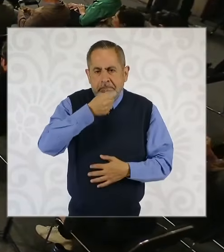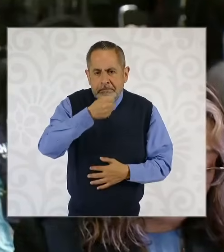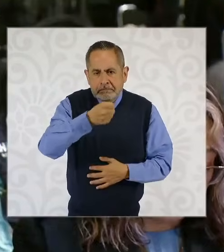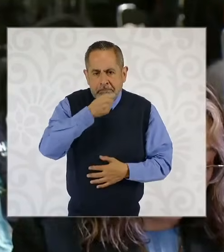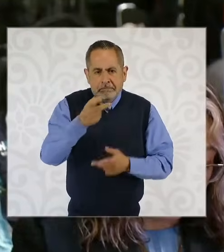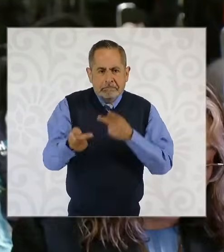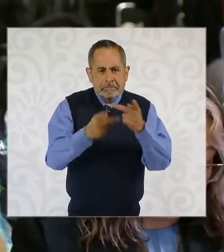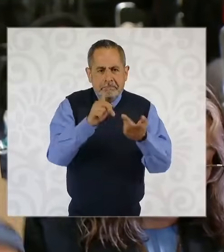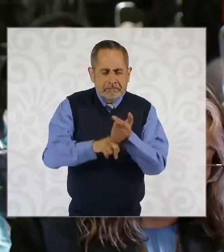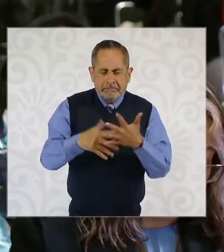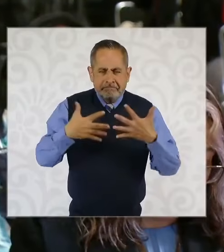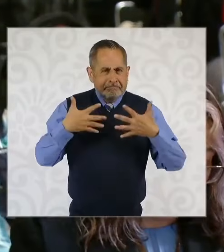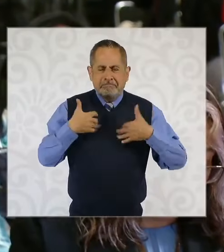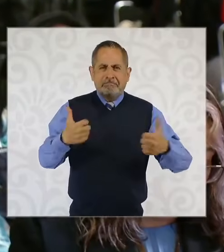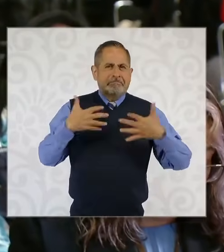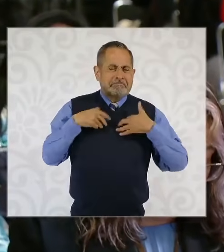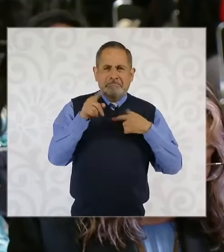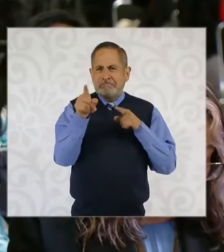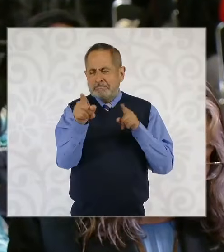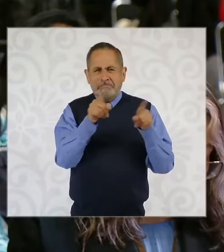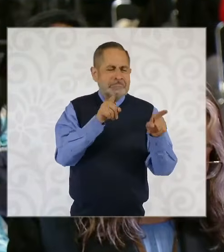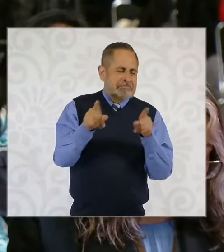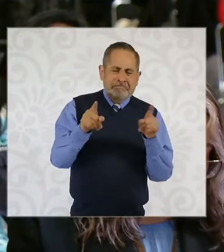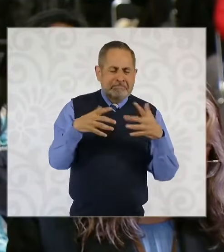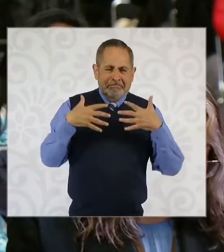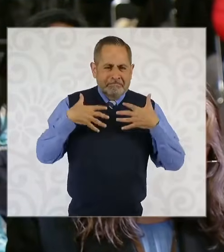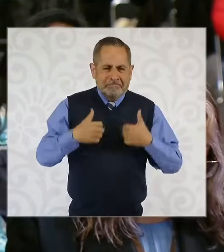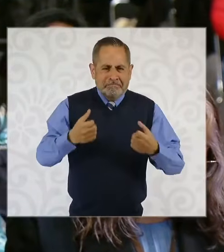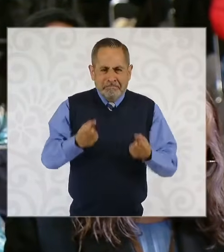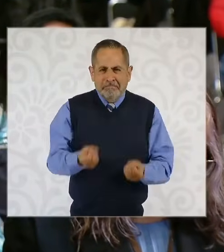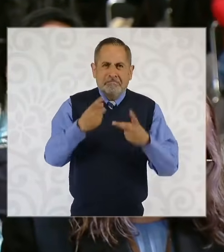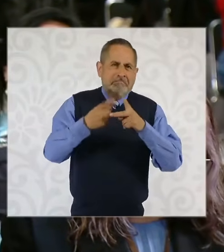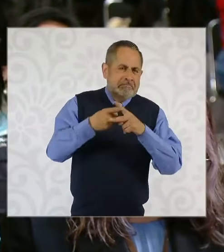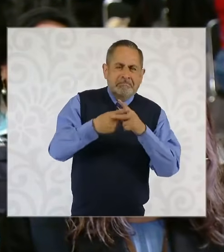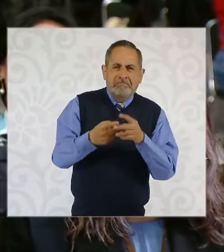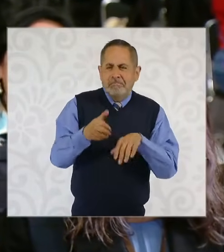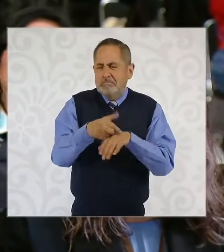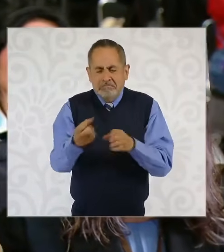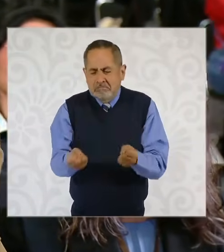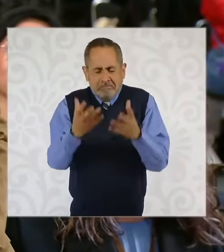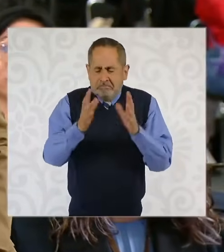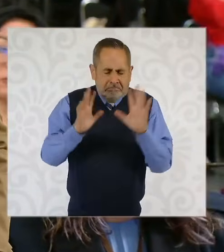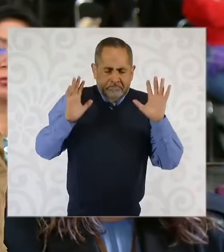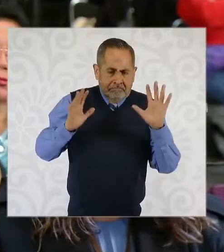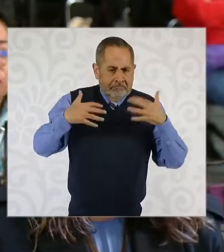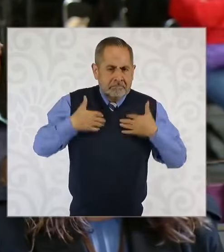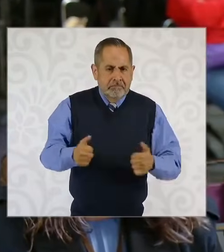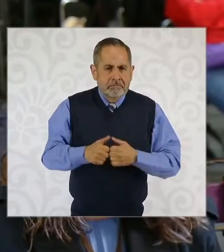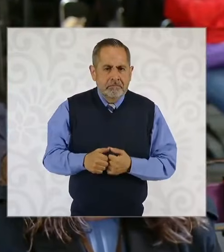entender a veces todas las las las cifras números que se hablan me gustaría que la gente de Pemex me